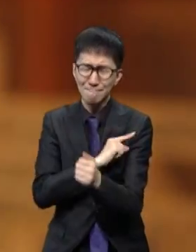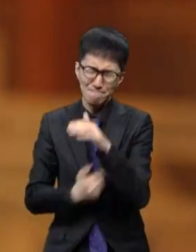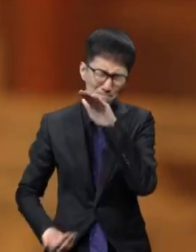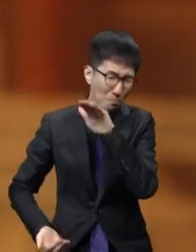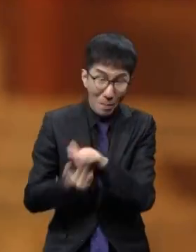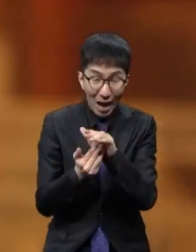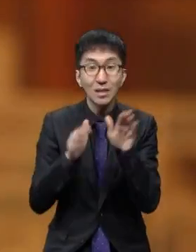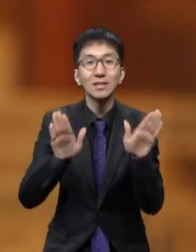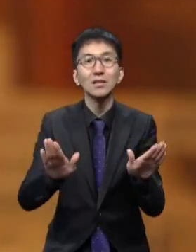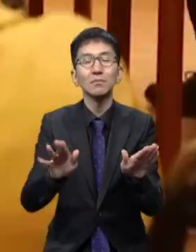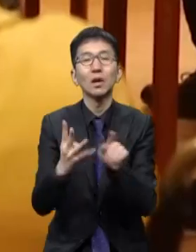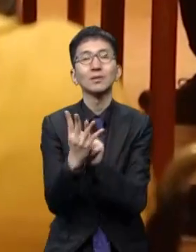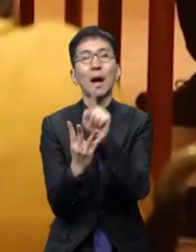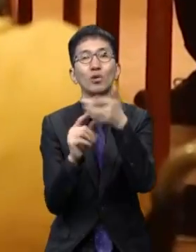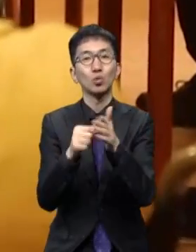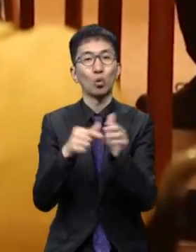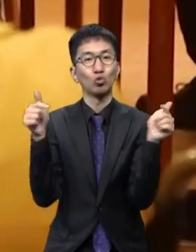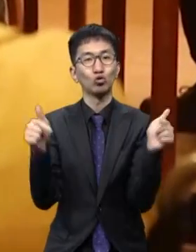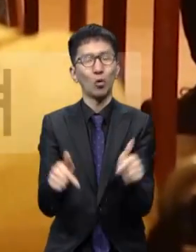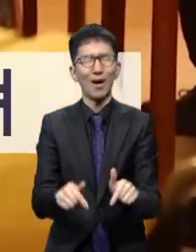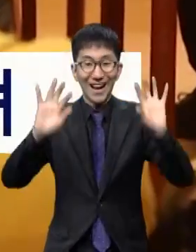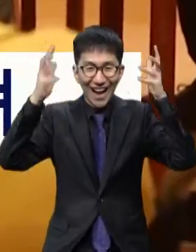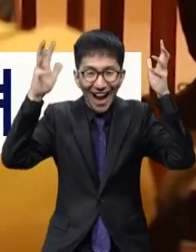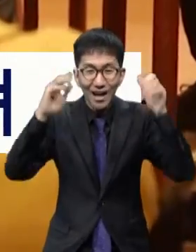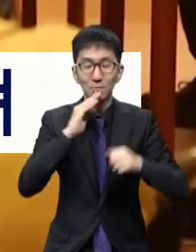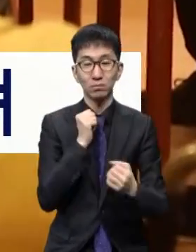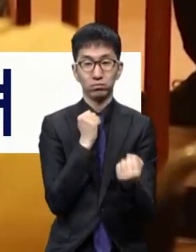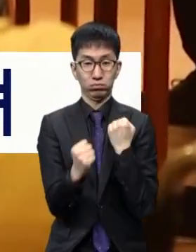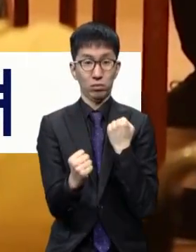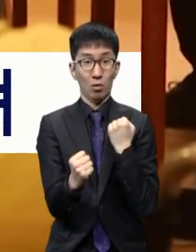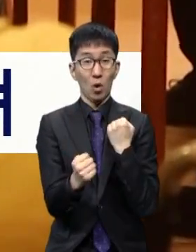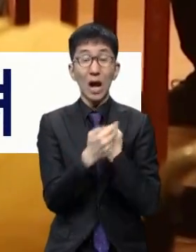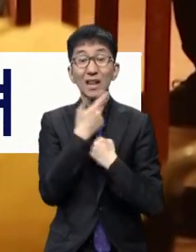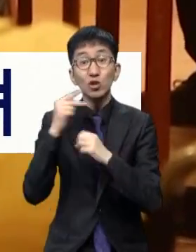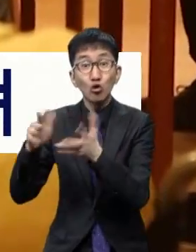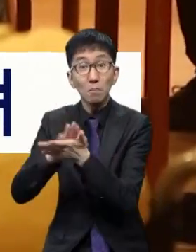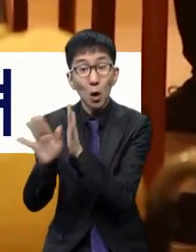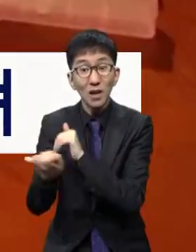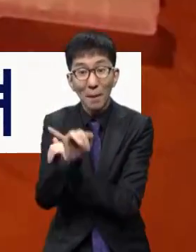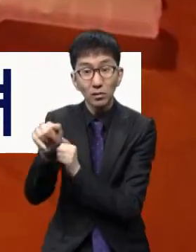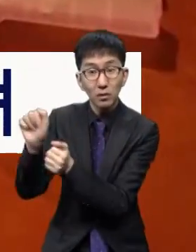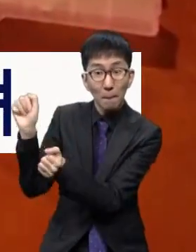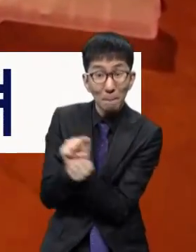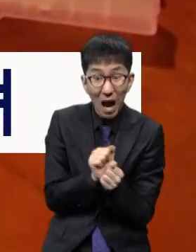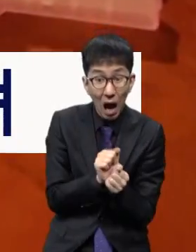4분의 1 수준입니다. 문제는 신규 확진자 중 영국발 변이 바이러스 감염 비율이 부쩍 높아지고